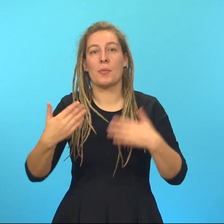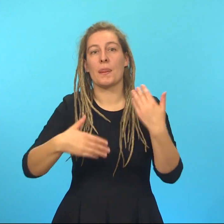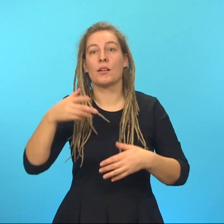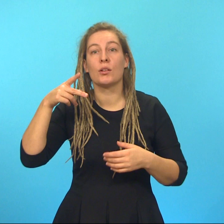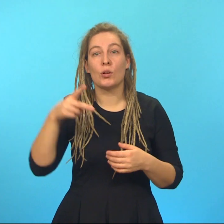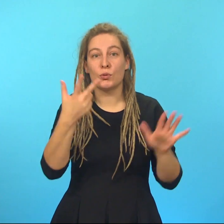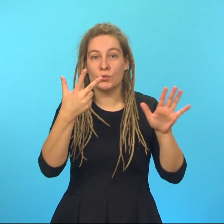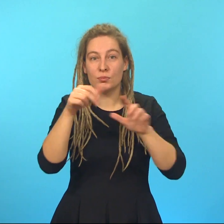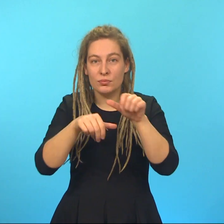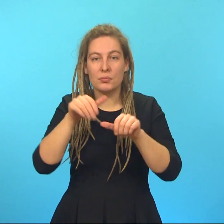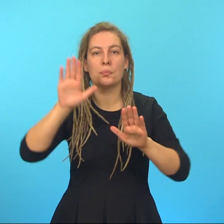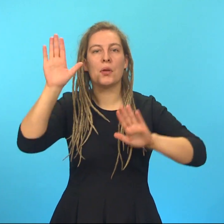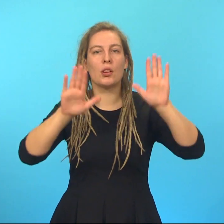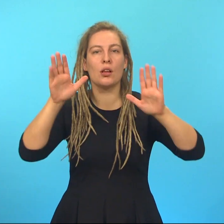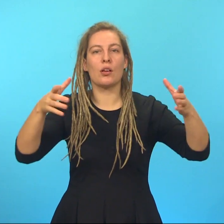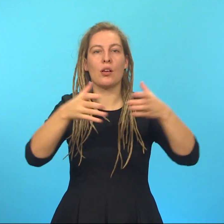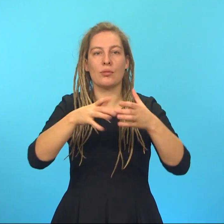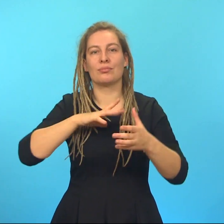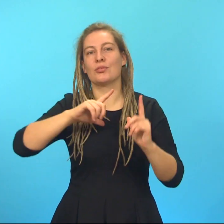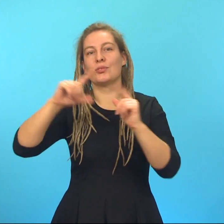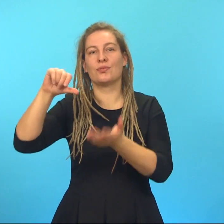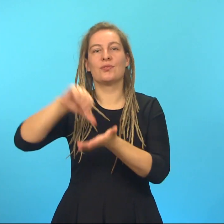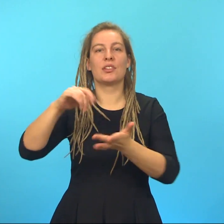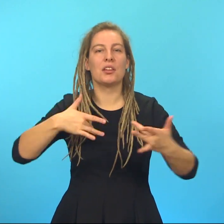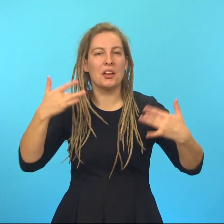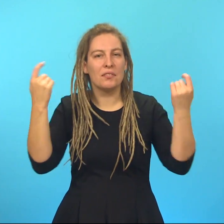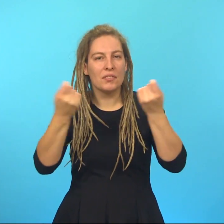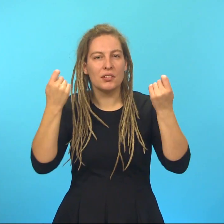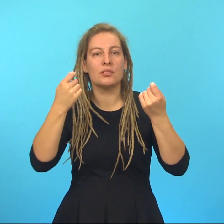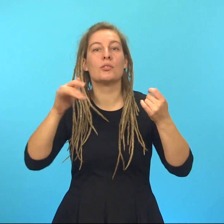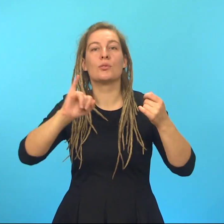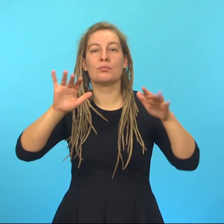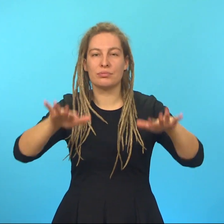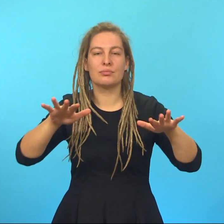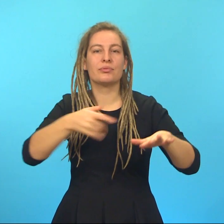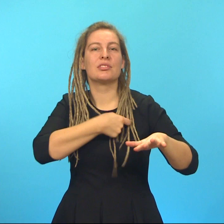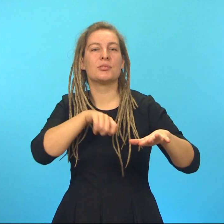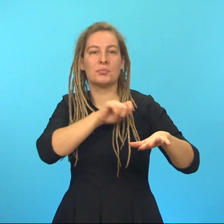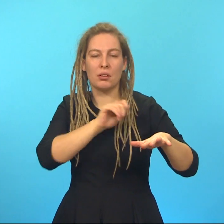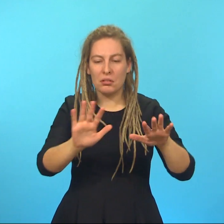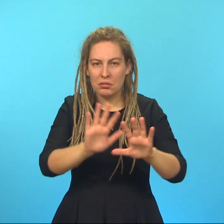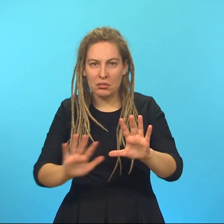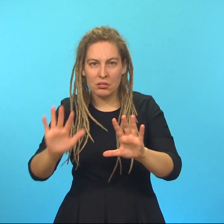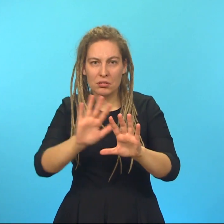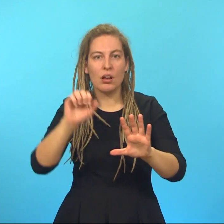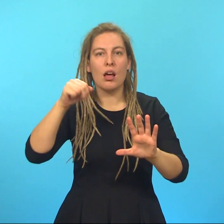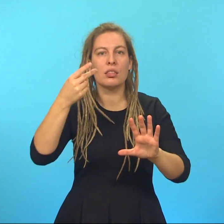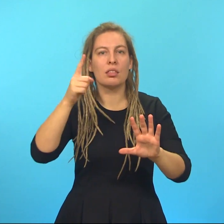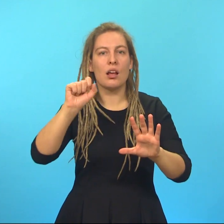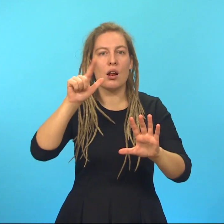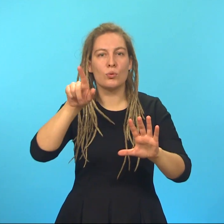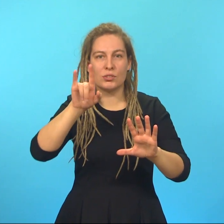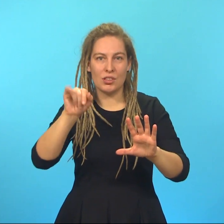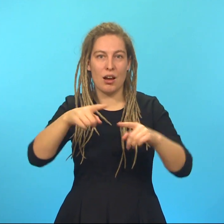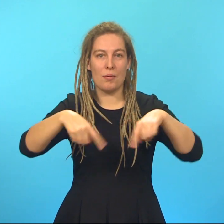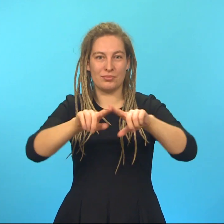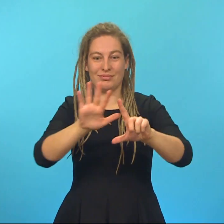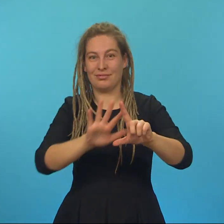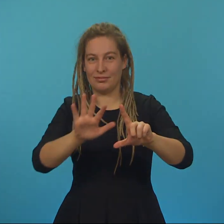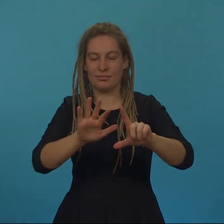2008 m. pantomimos kolektyvas dalyvavo teatrų festivalyje Ispanijos Andalūzijos apskrityje.